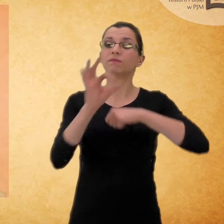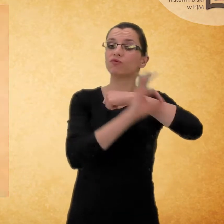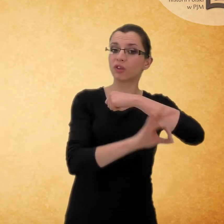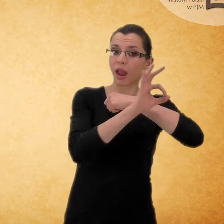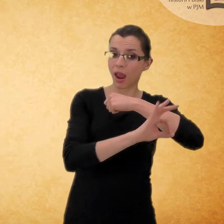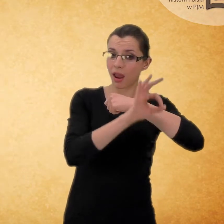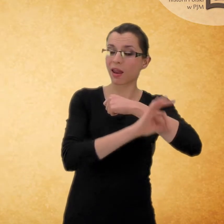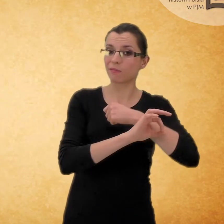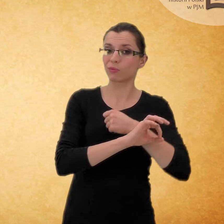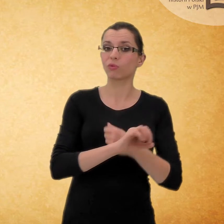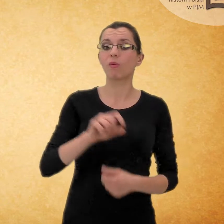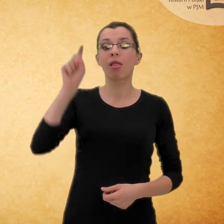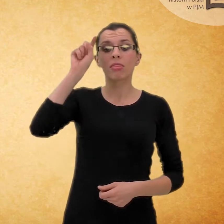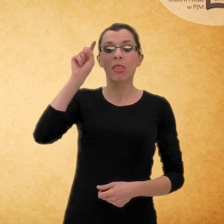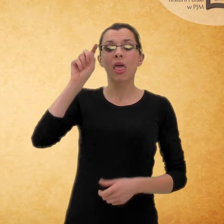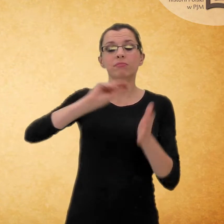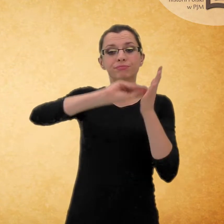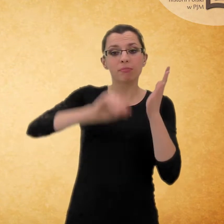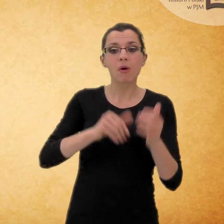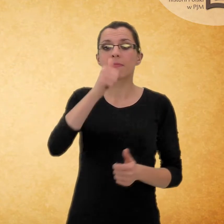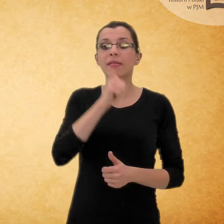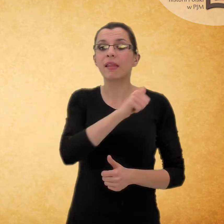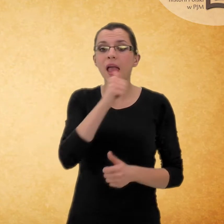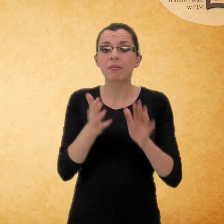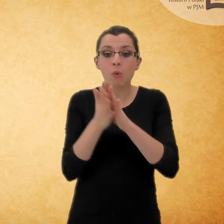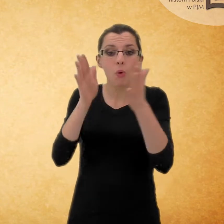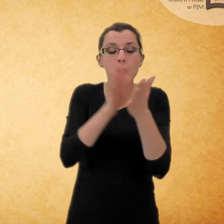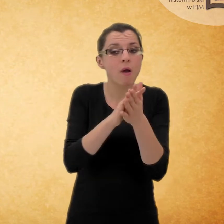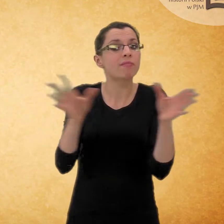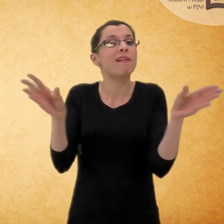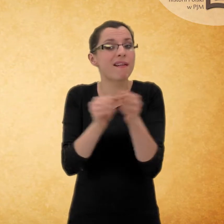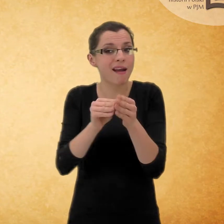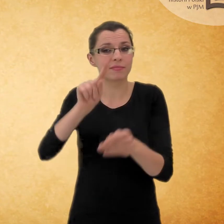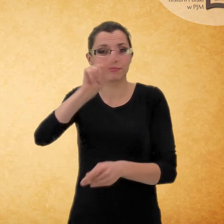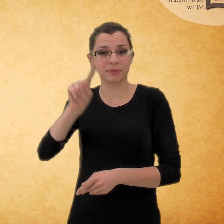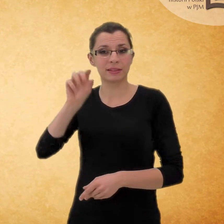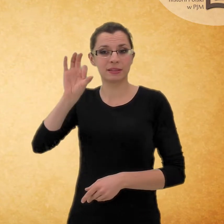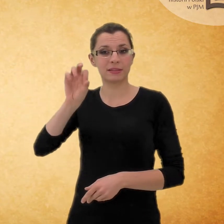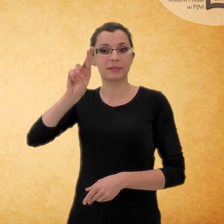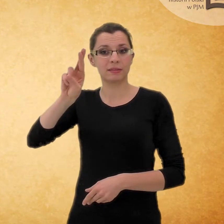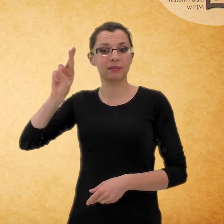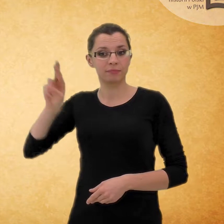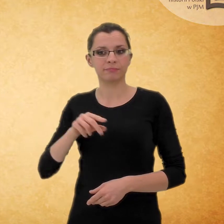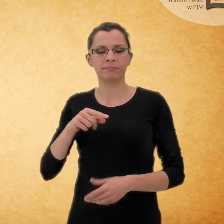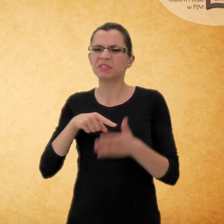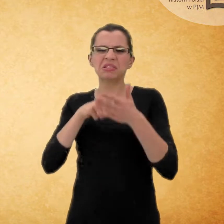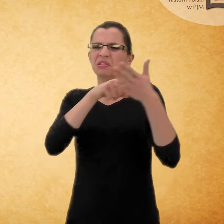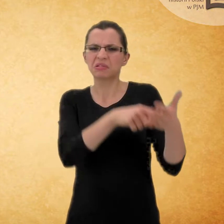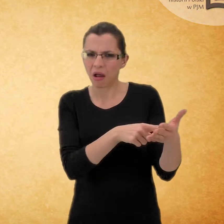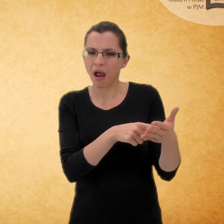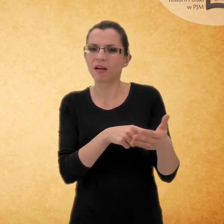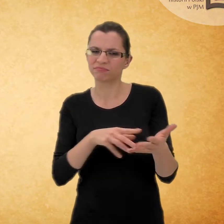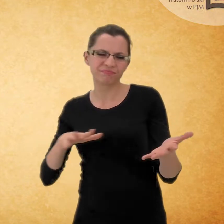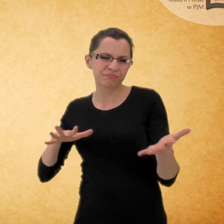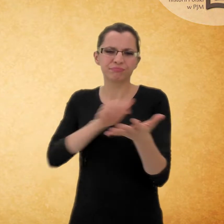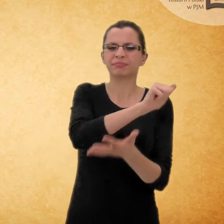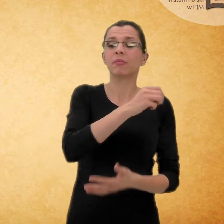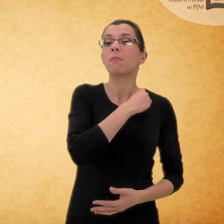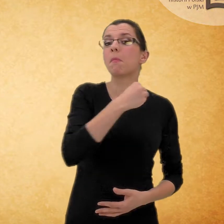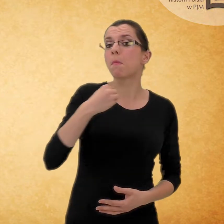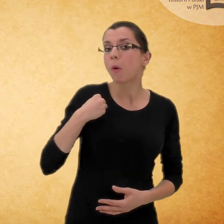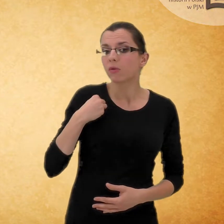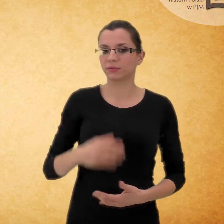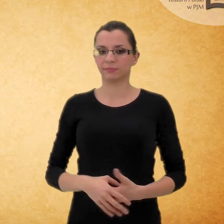Niemcy podpisały w sierpniu tajny układ z ZSRR dotyczący ataku na Polskę.